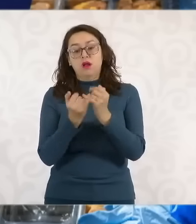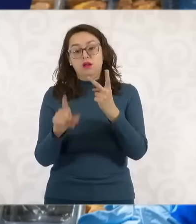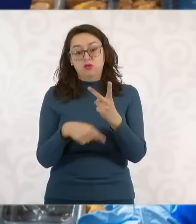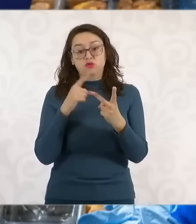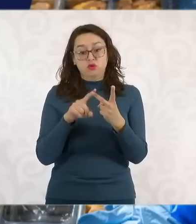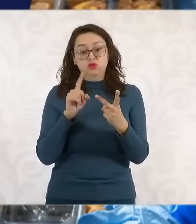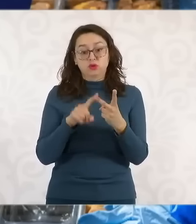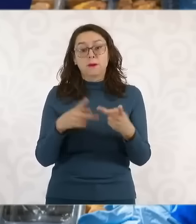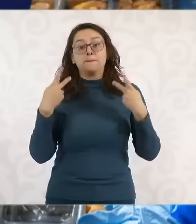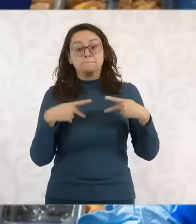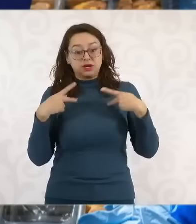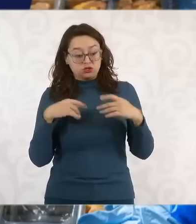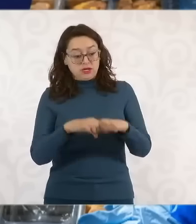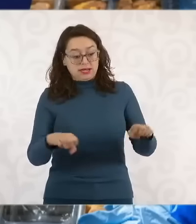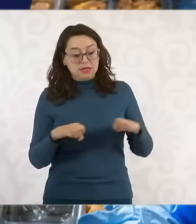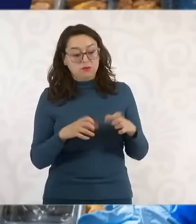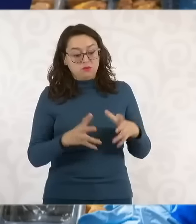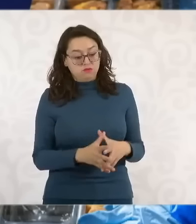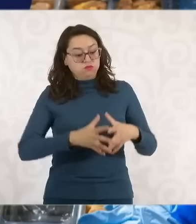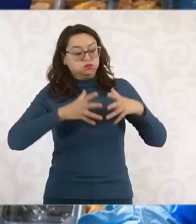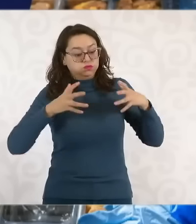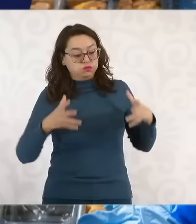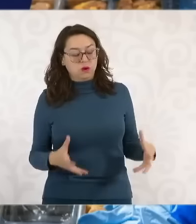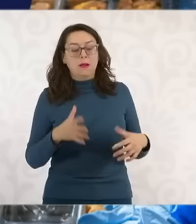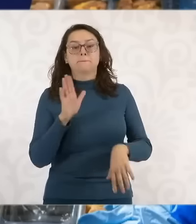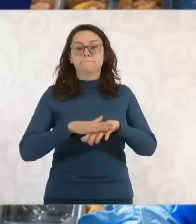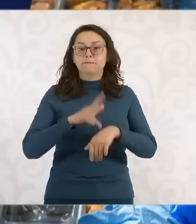nuestra gente, nuestro equipo crezca, que se creen nuevos supervisores, nuevos gerentes y